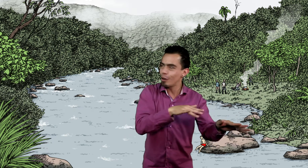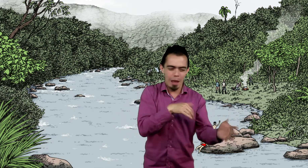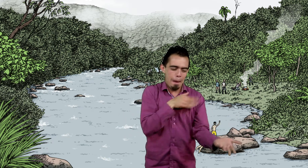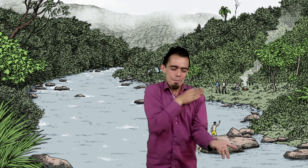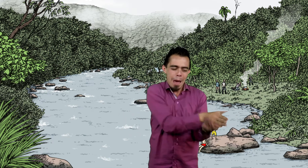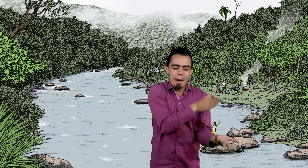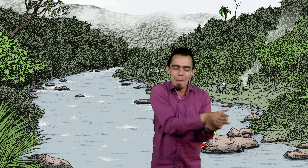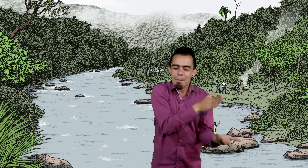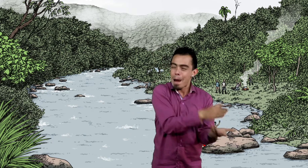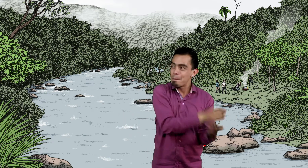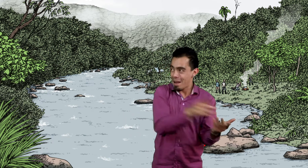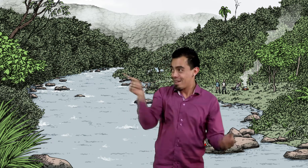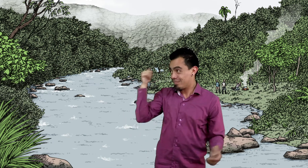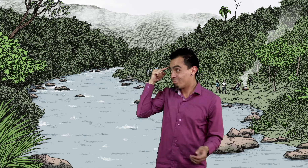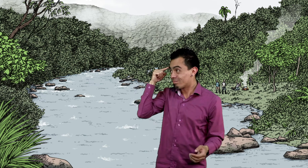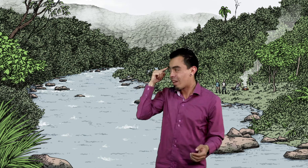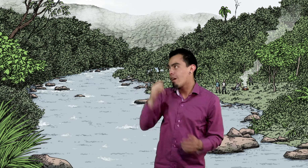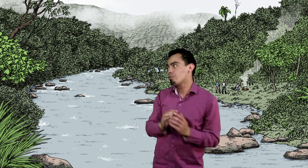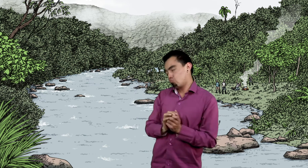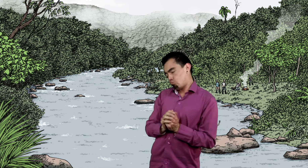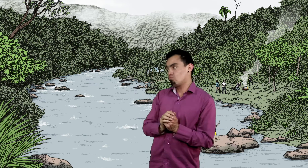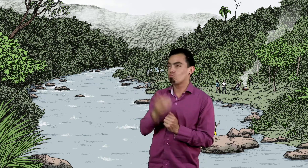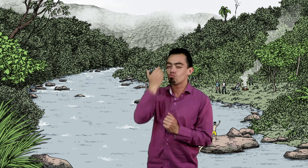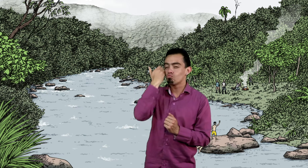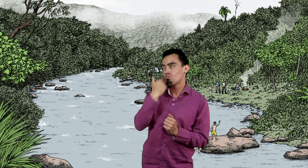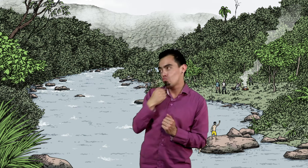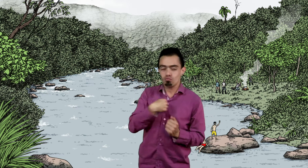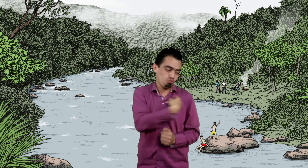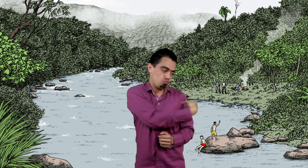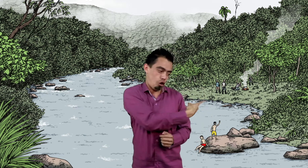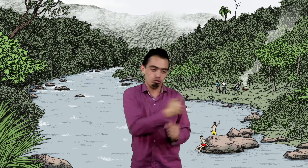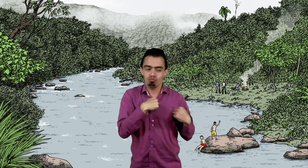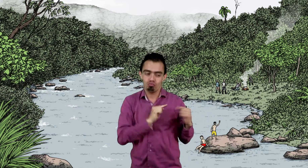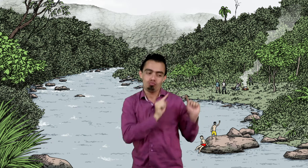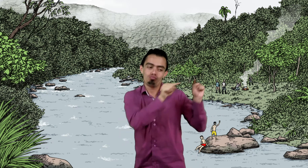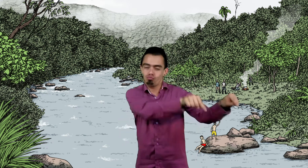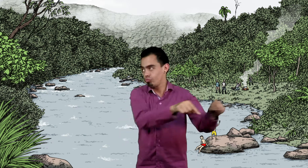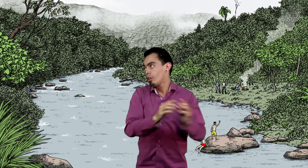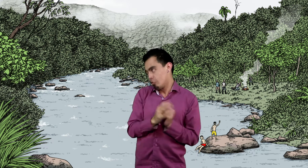como habíamos ido en ocasiones anteriores